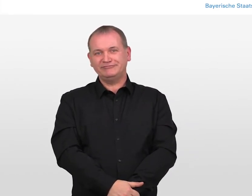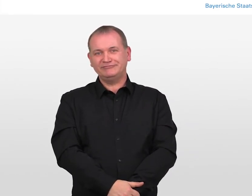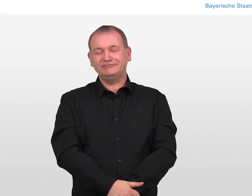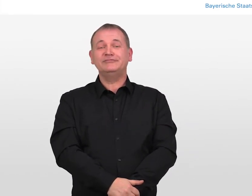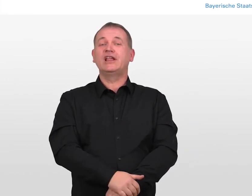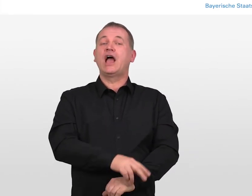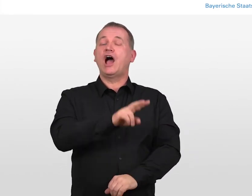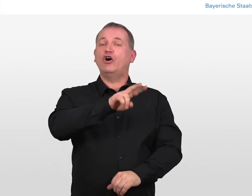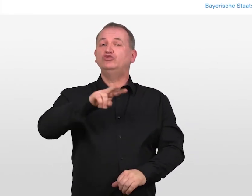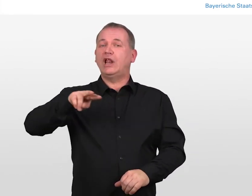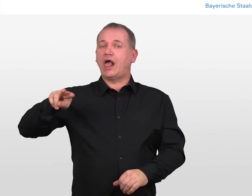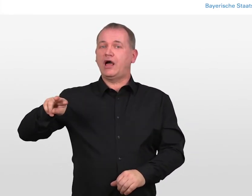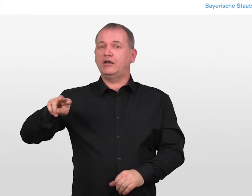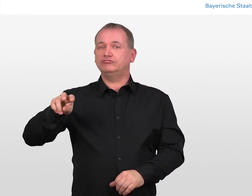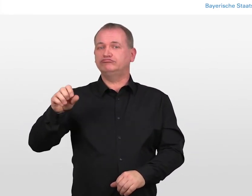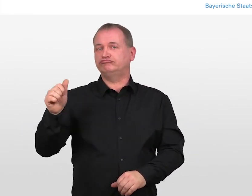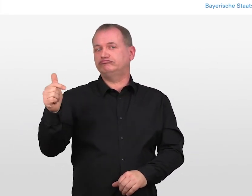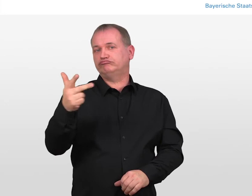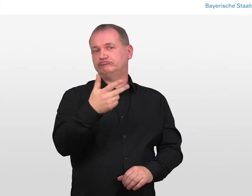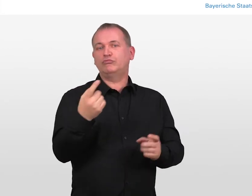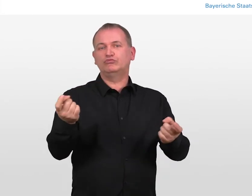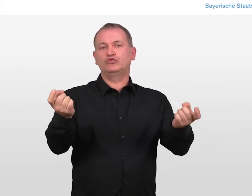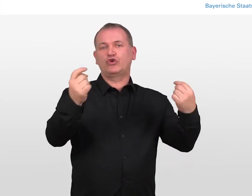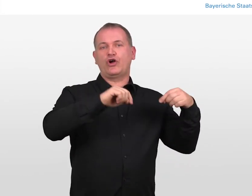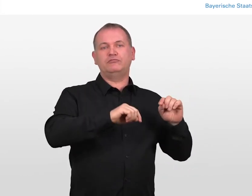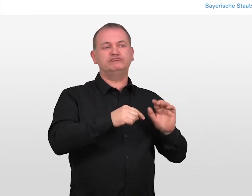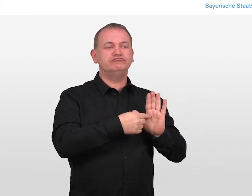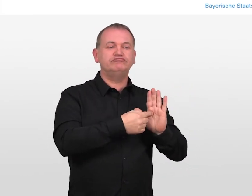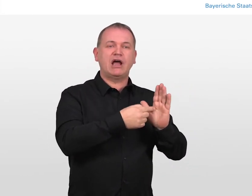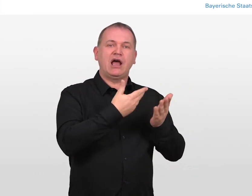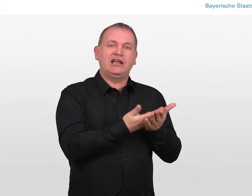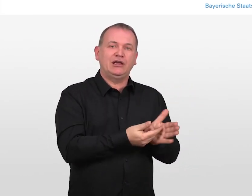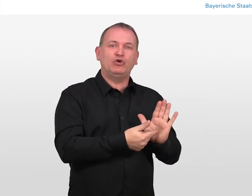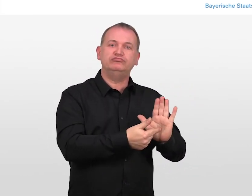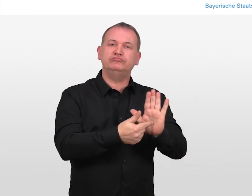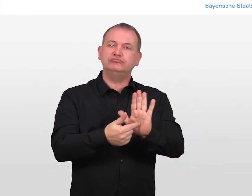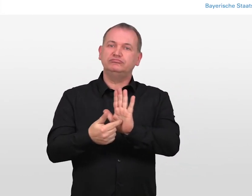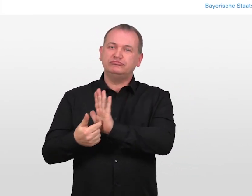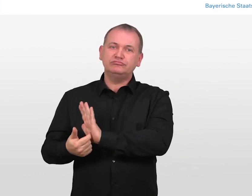Die Aussteller melden nach und nach ihre Angebote.